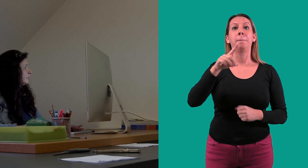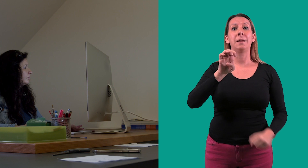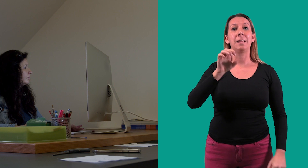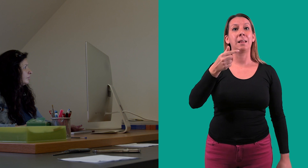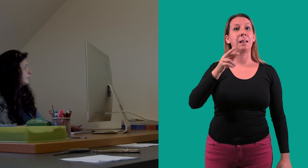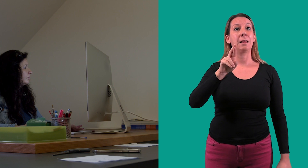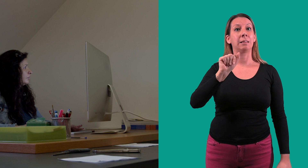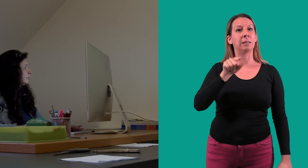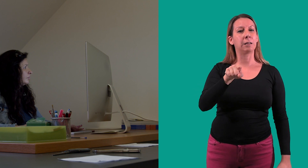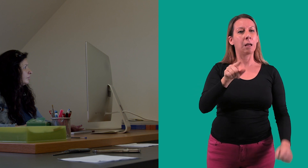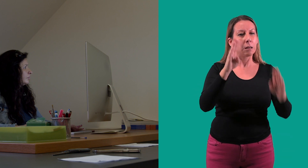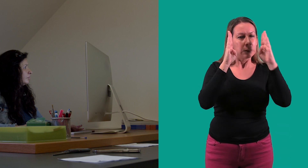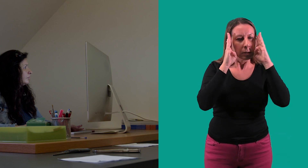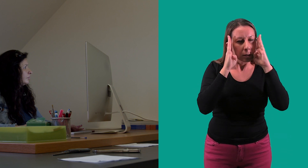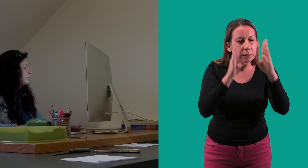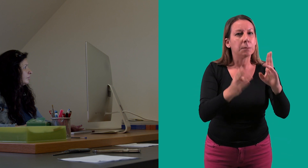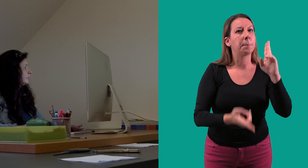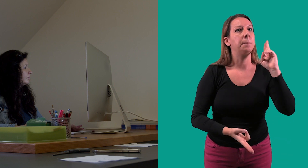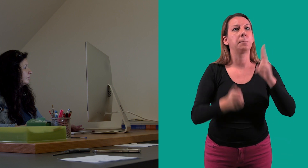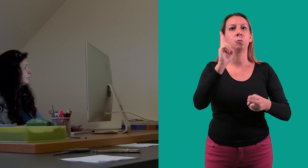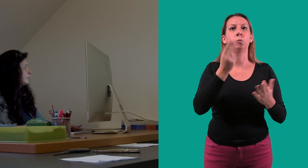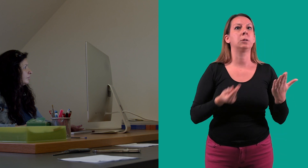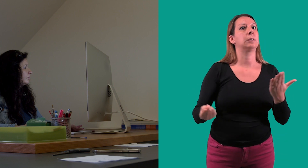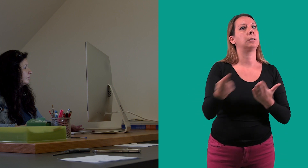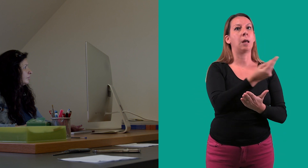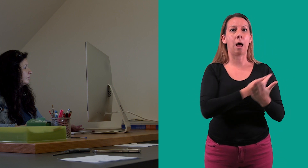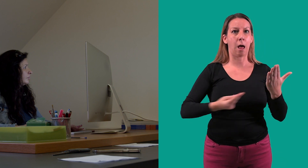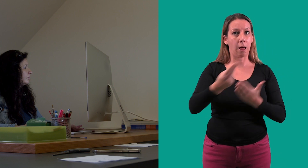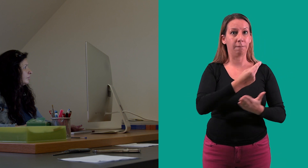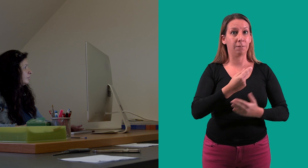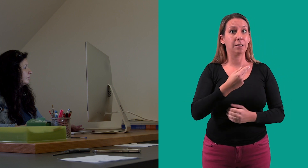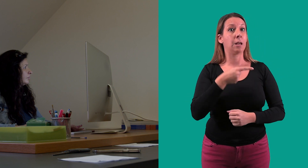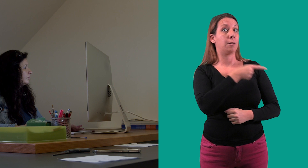Petra si concentra sul lavoro grafico,